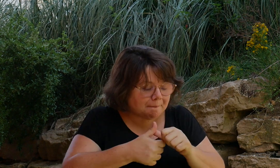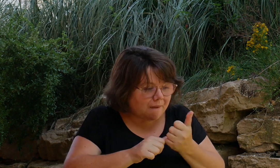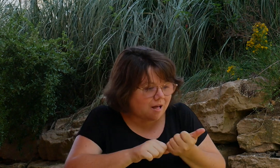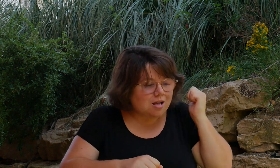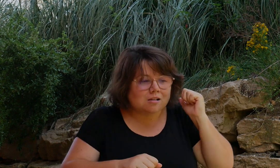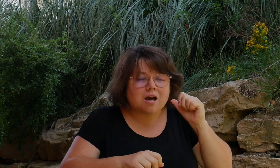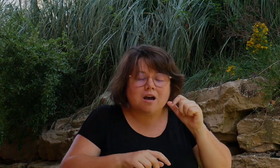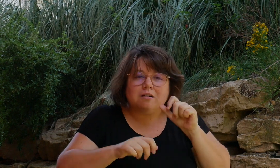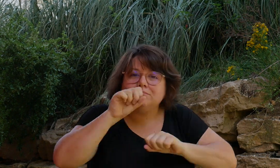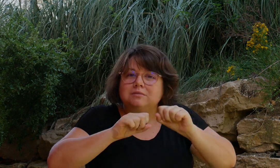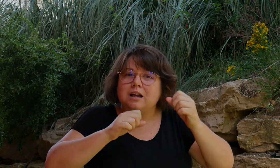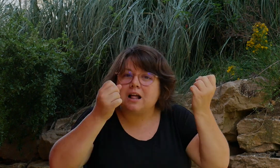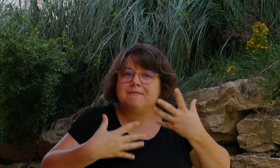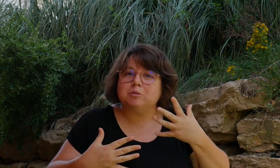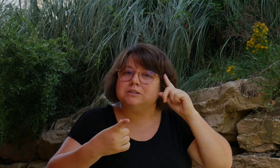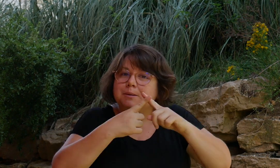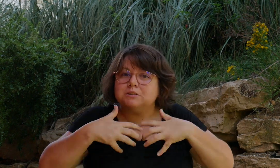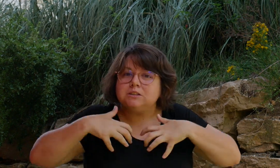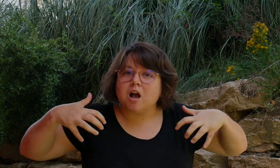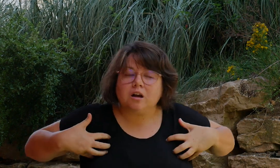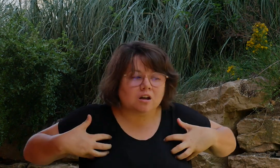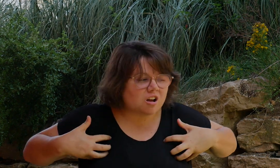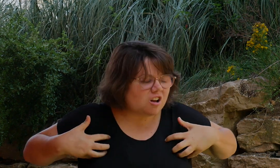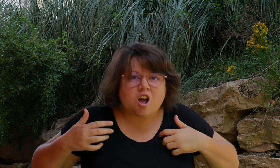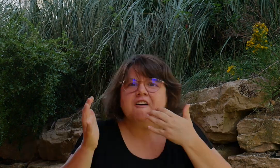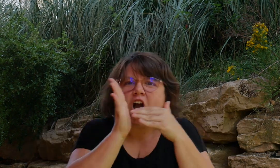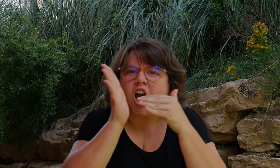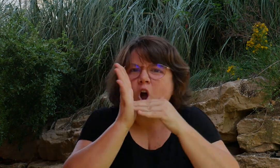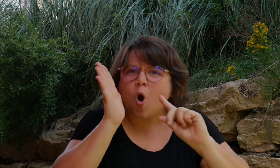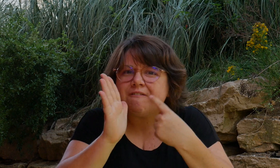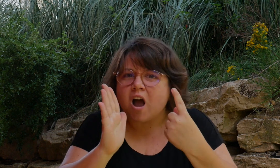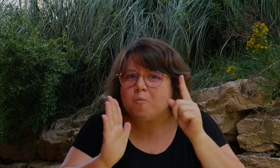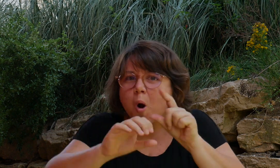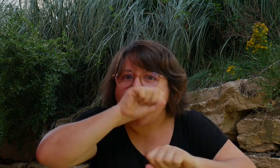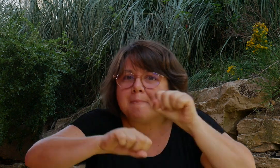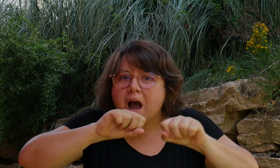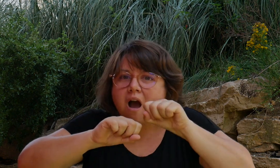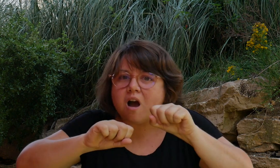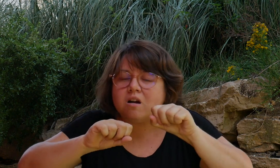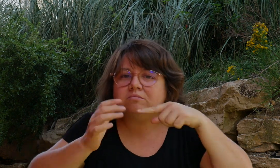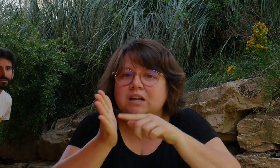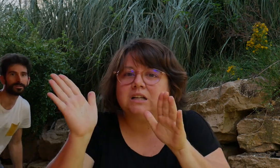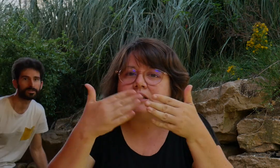L'année dernière, j'avais organisé un événement scientifique. J'ai envie de le refaire ! Pourquoi pas encore